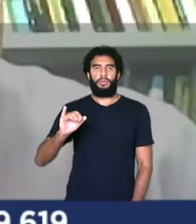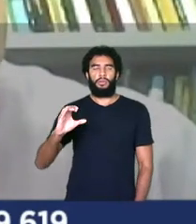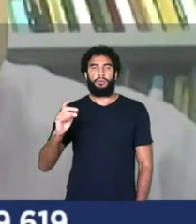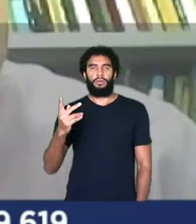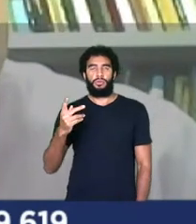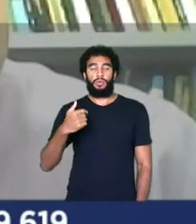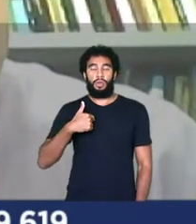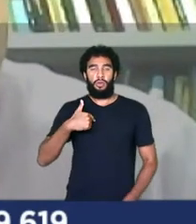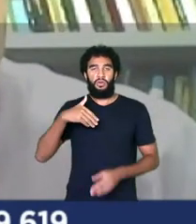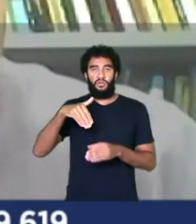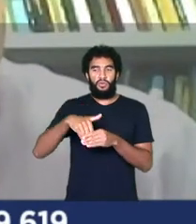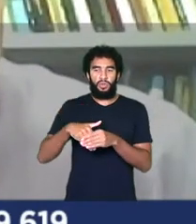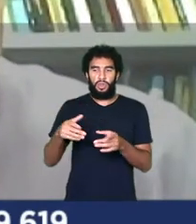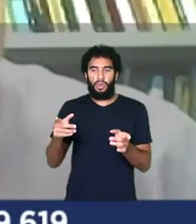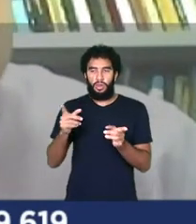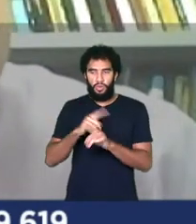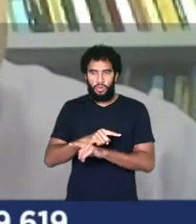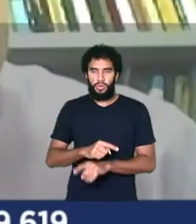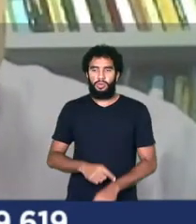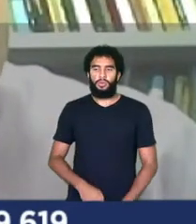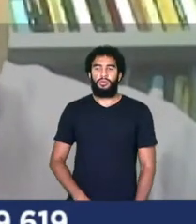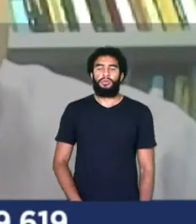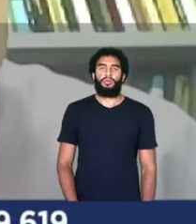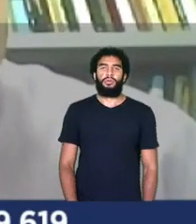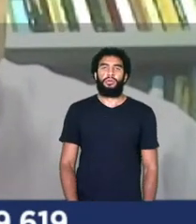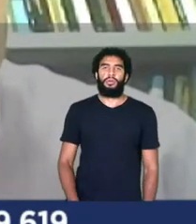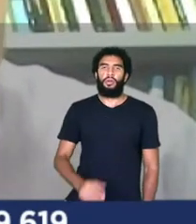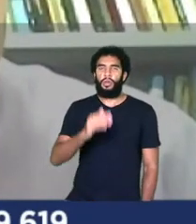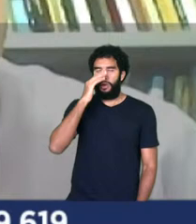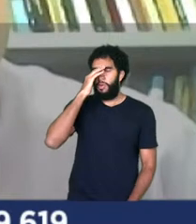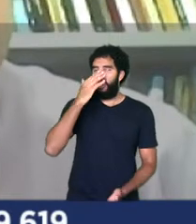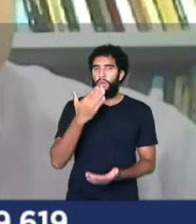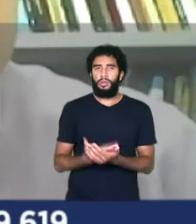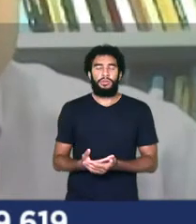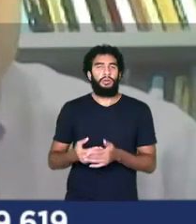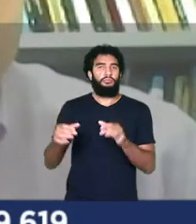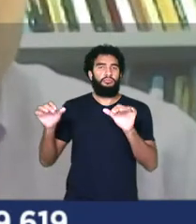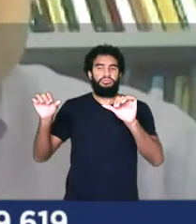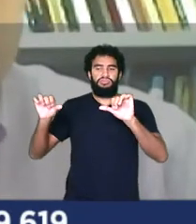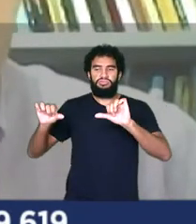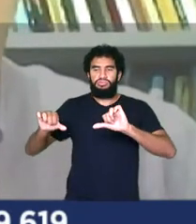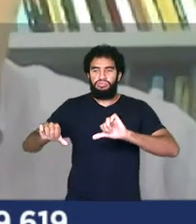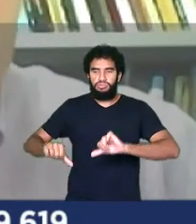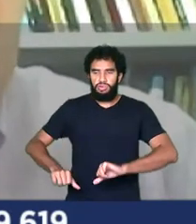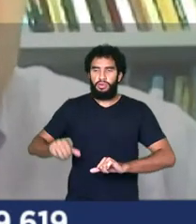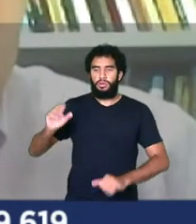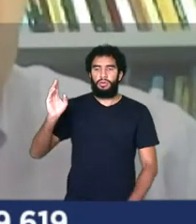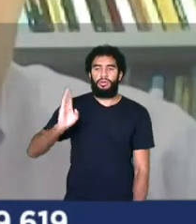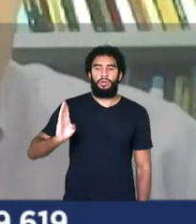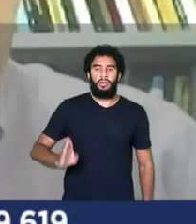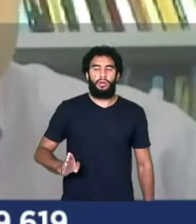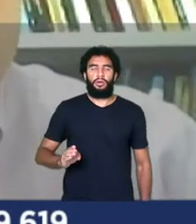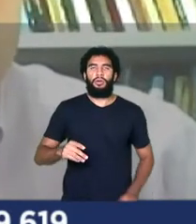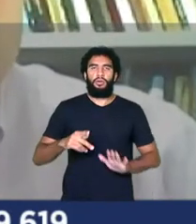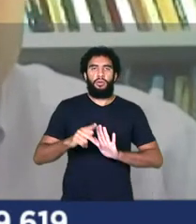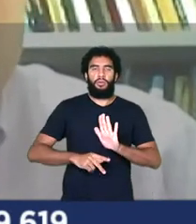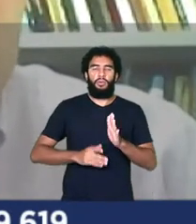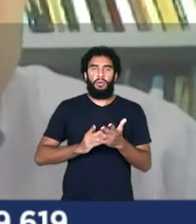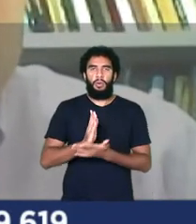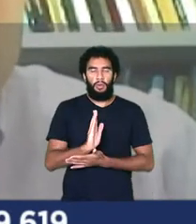DE AZAR QUE FOI APROVADO ONTEM, EU VOTEI CONTRÁRIO E CONSIDERO EXTREMAMENTE NEGATIVO PARA O BRASIL A APROVAÇÃO DESSE PROJETO.